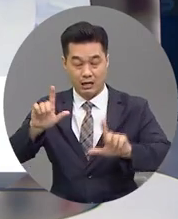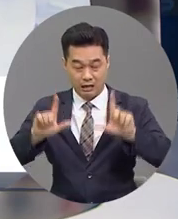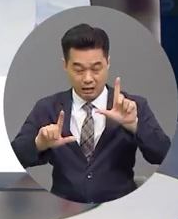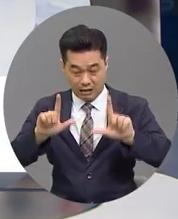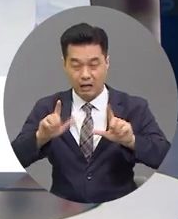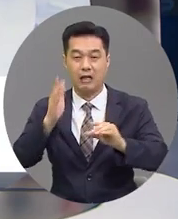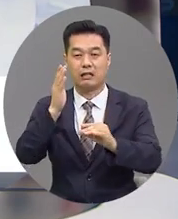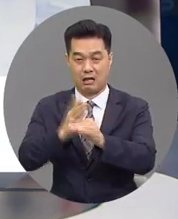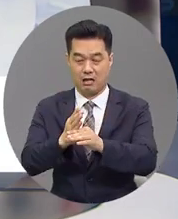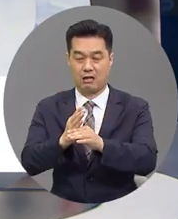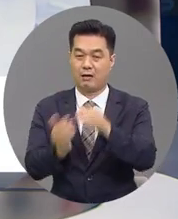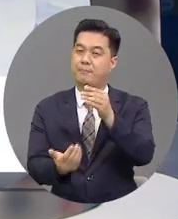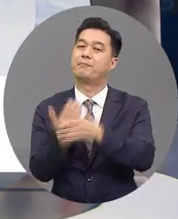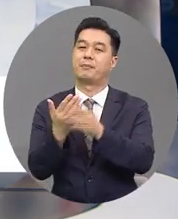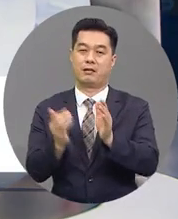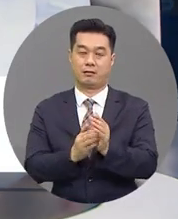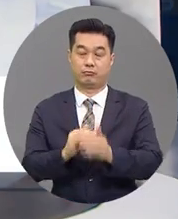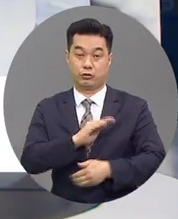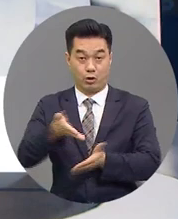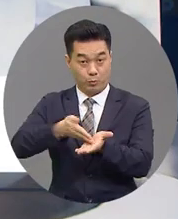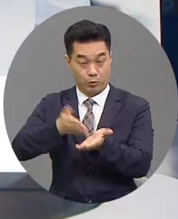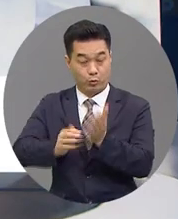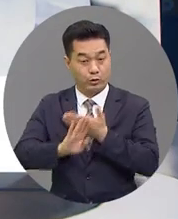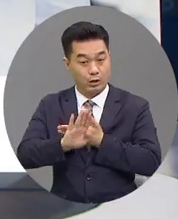당했습니다.